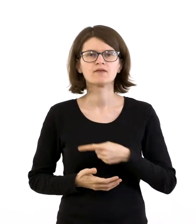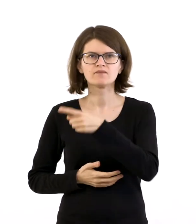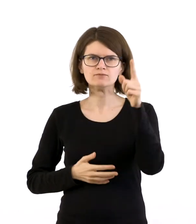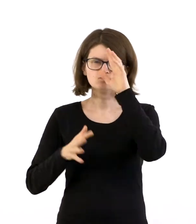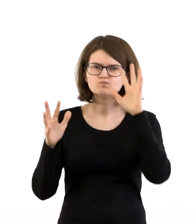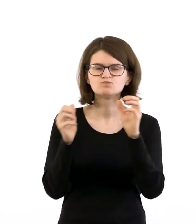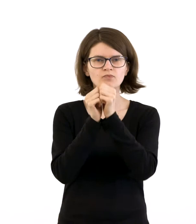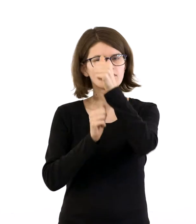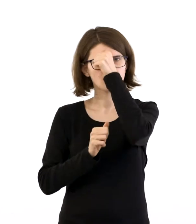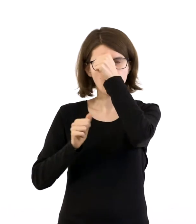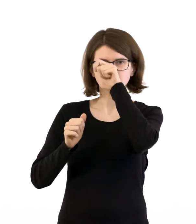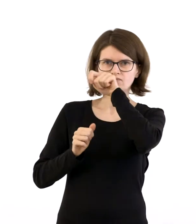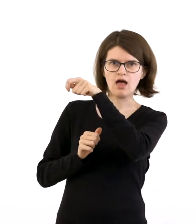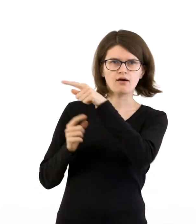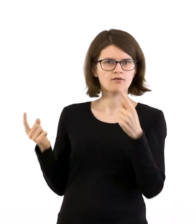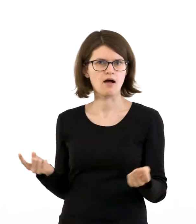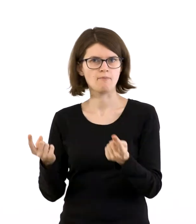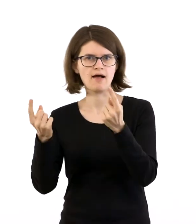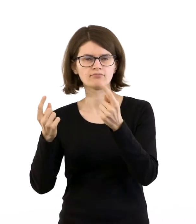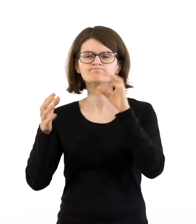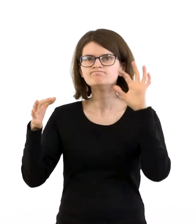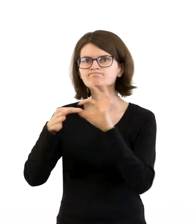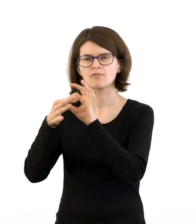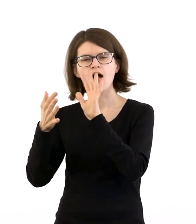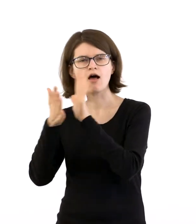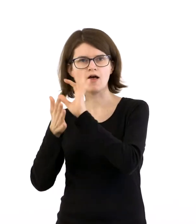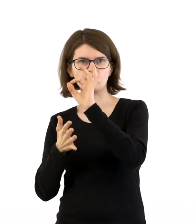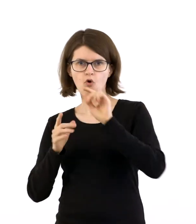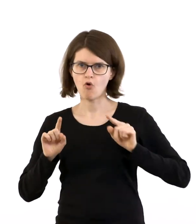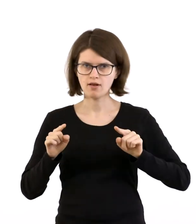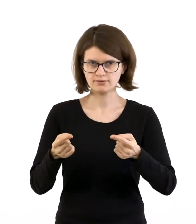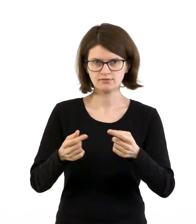Wymyślcie motto kampanii – niech nawiązuje do tego, jaka jest Wasza organizacja